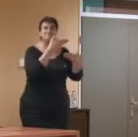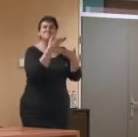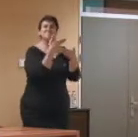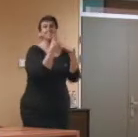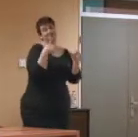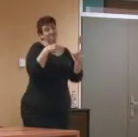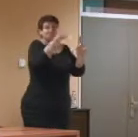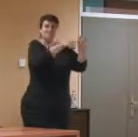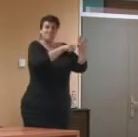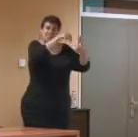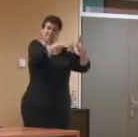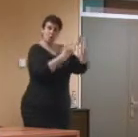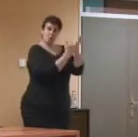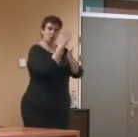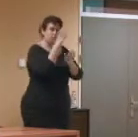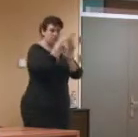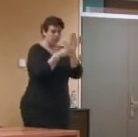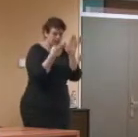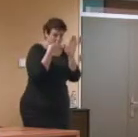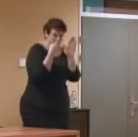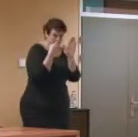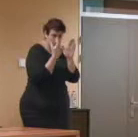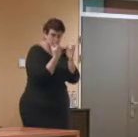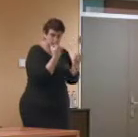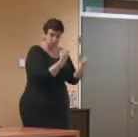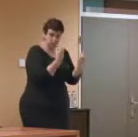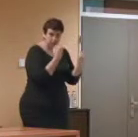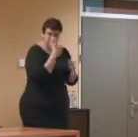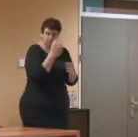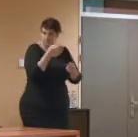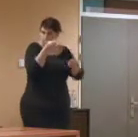en un programa interesantísimo, del que os felicito